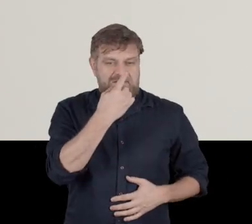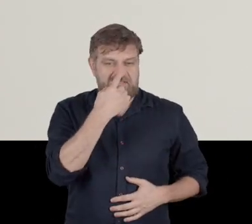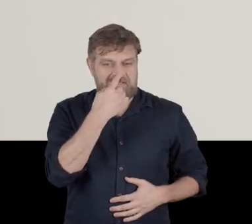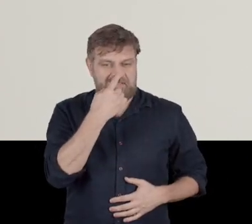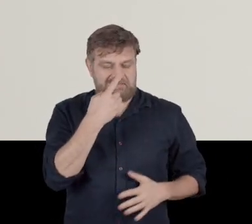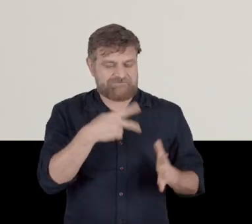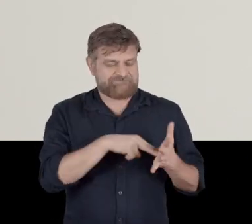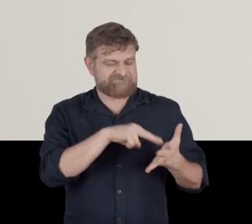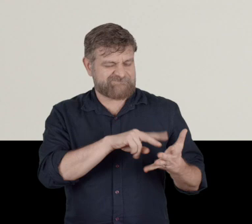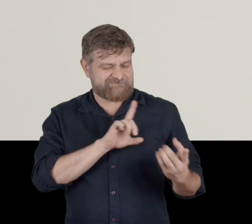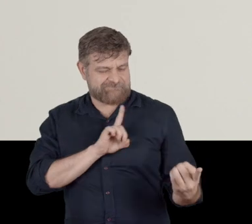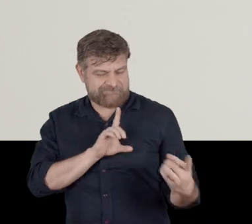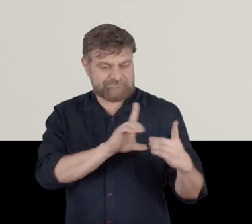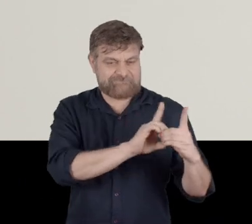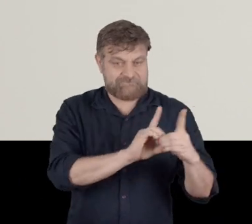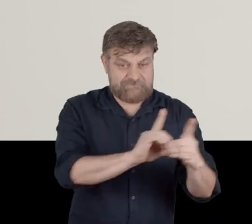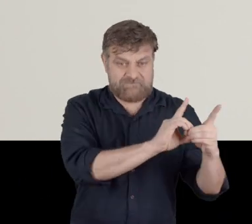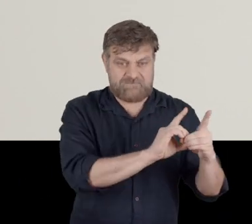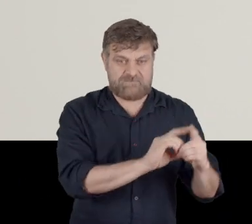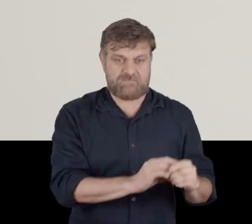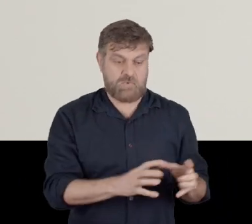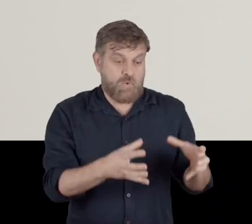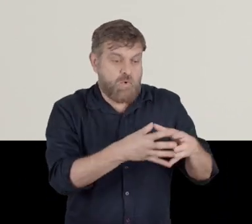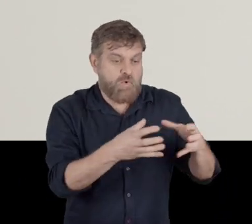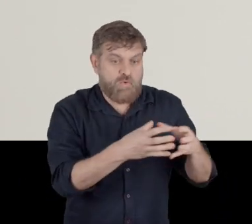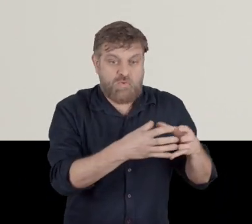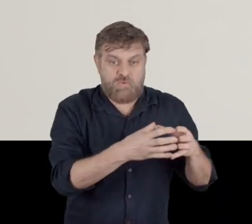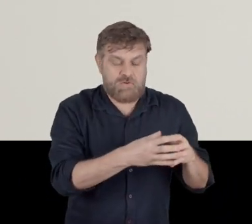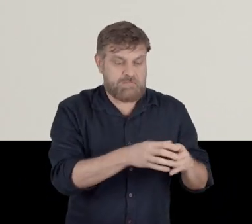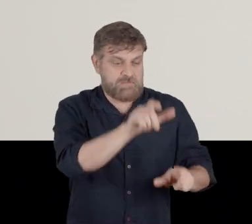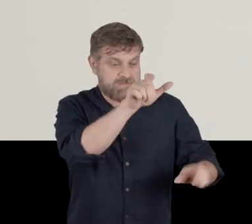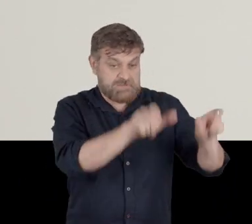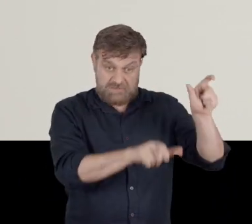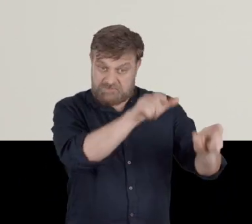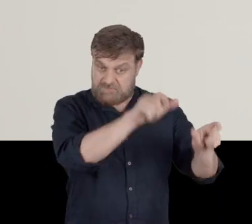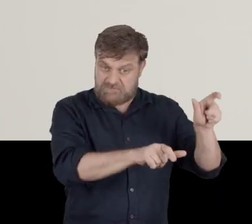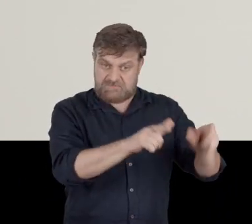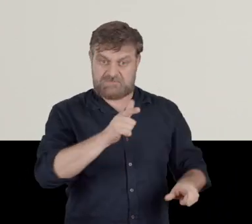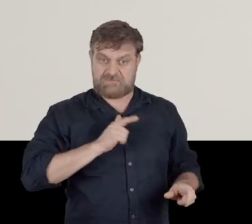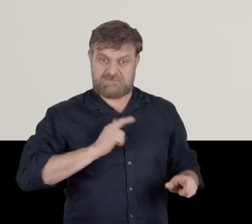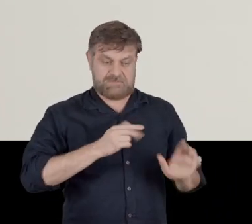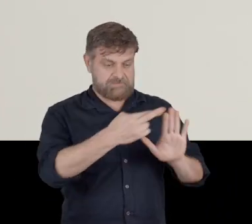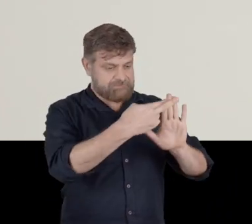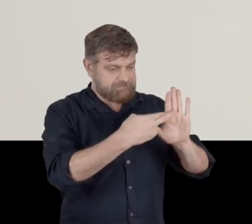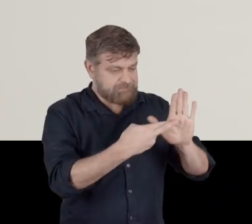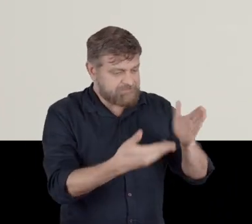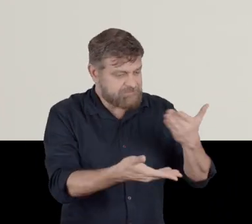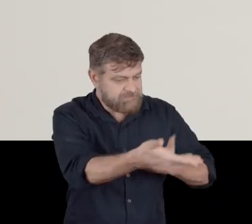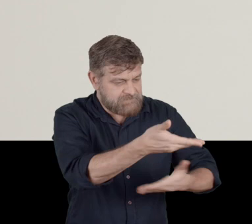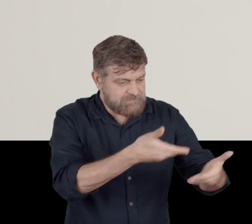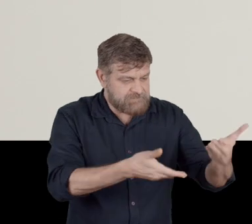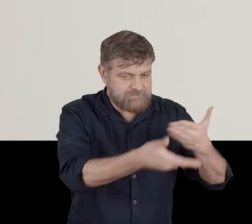Então quando você fala de grupo de gosto, por exemplo, você tá falando de um grupo de pessoas que compartilham uma série de valores.